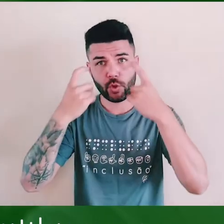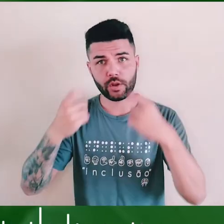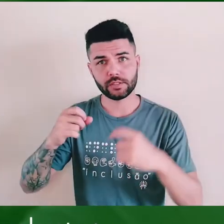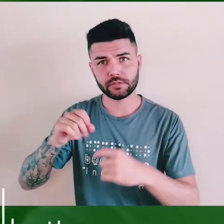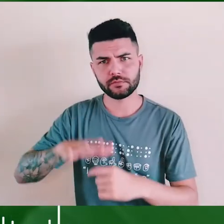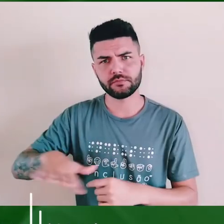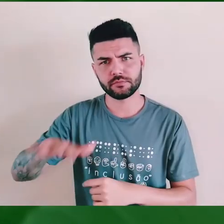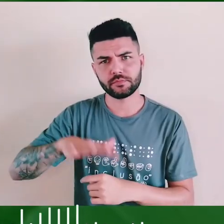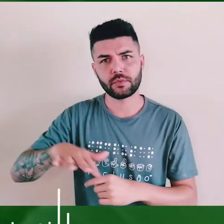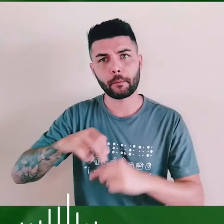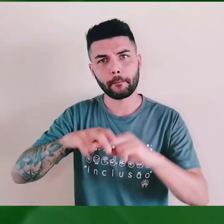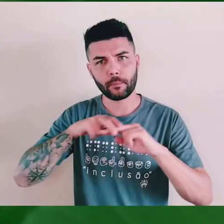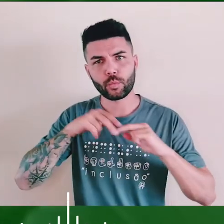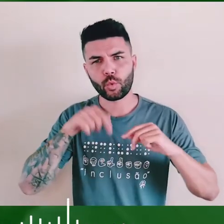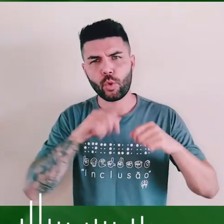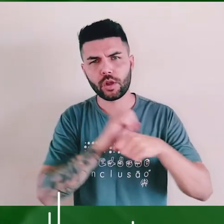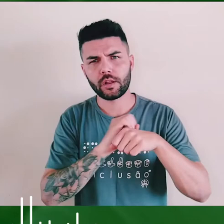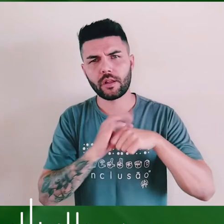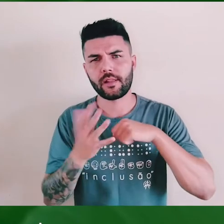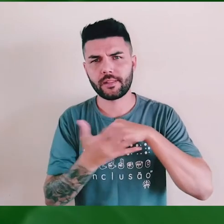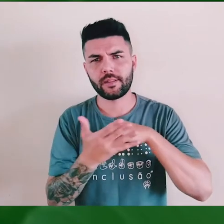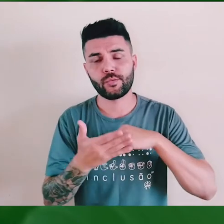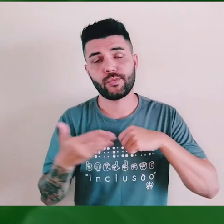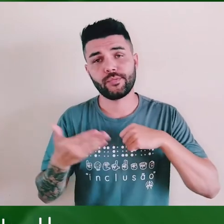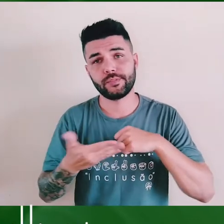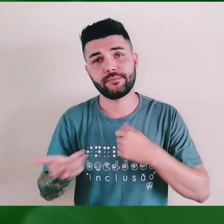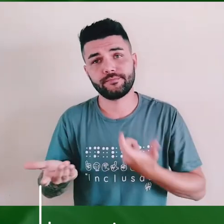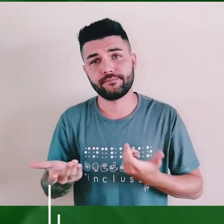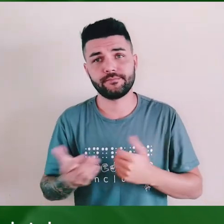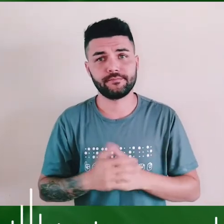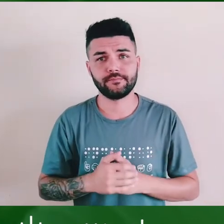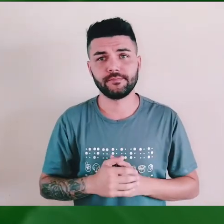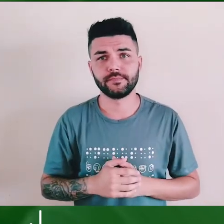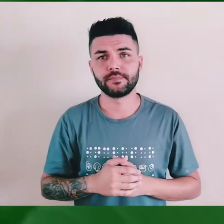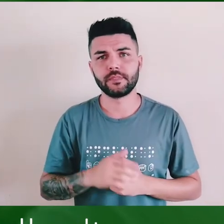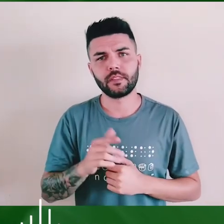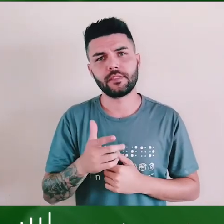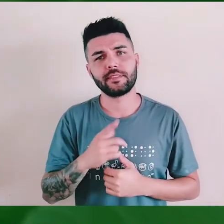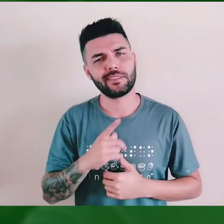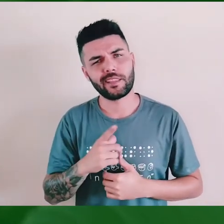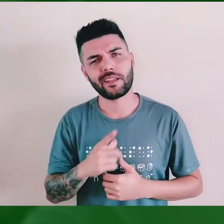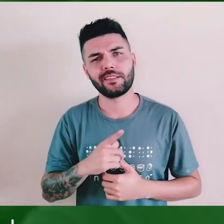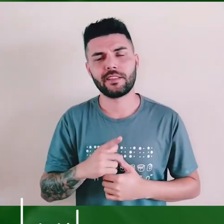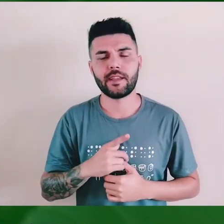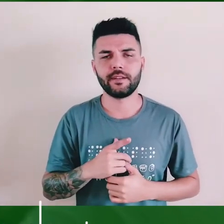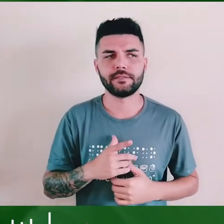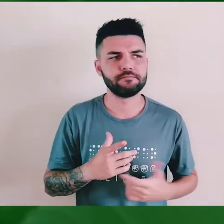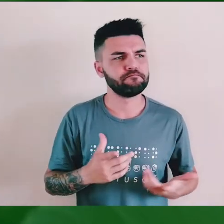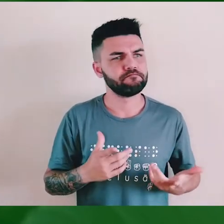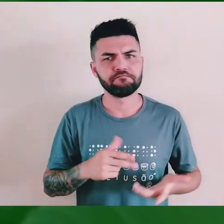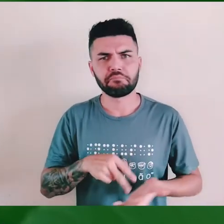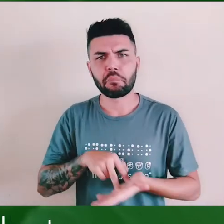do Corona Vírus agora é comum. A gente tem que ter jogo de cintura, tem que entender